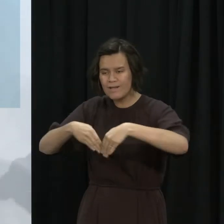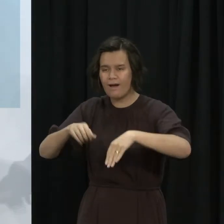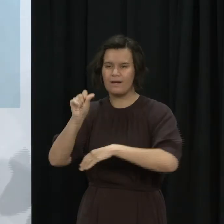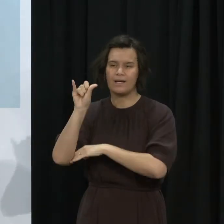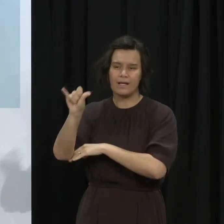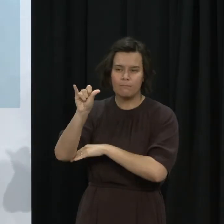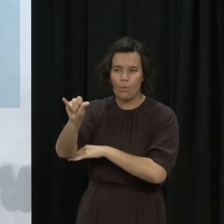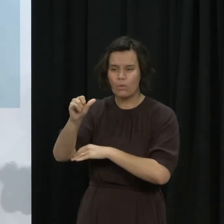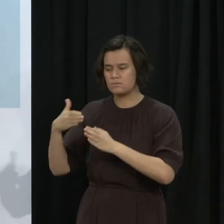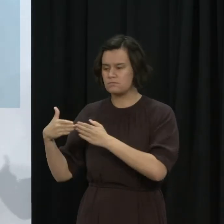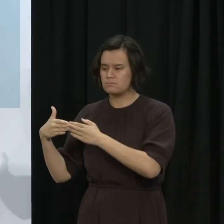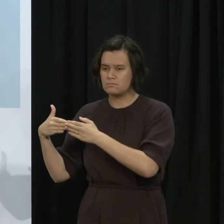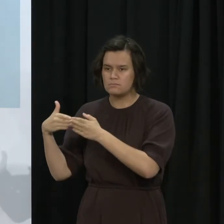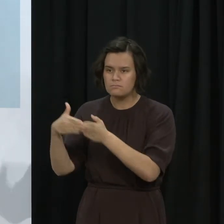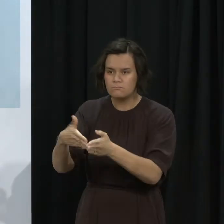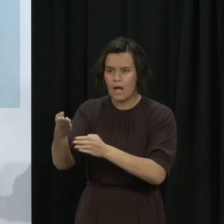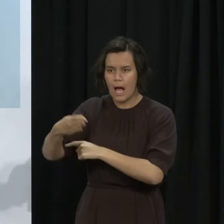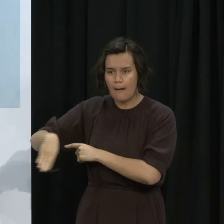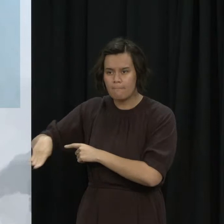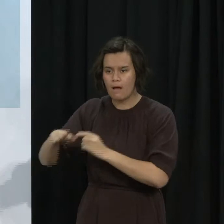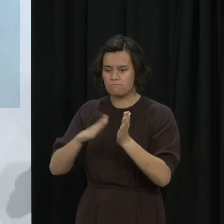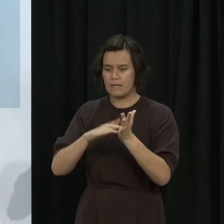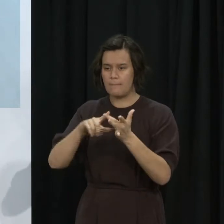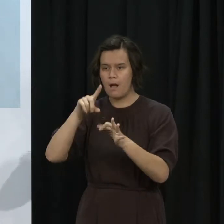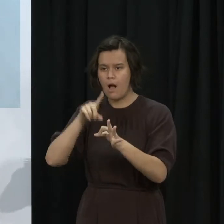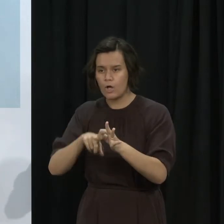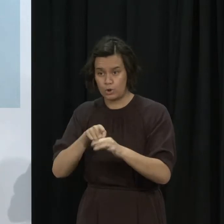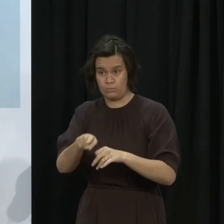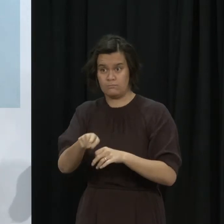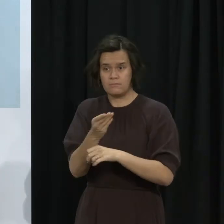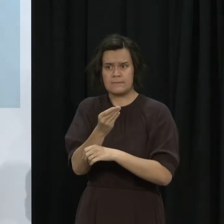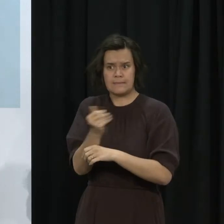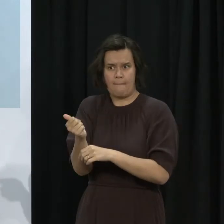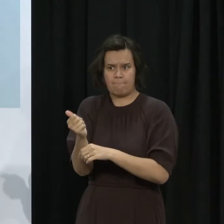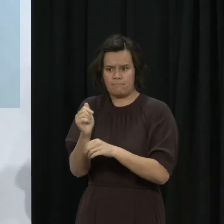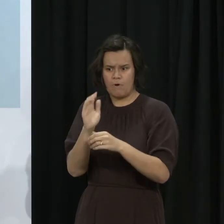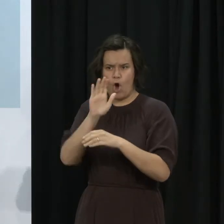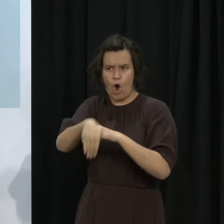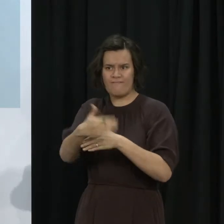mai a maatau me te MiQ me nga tari rohe me nga tari hauora